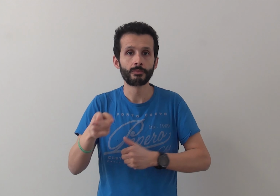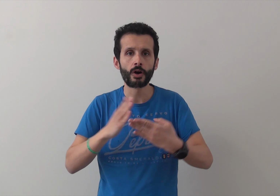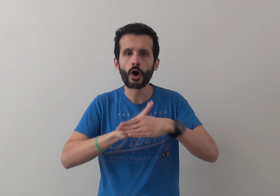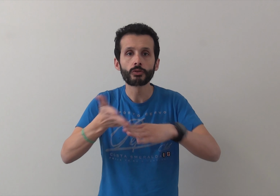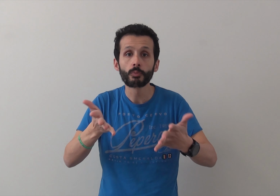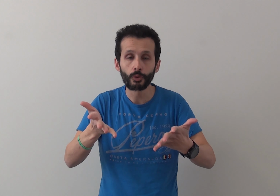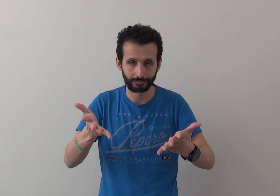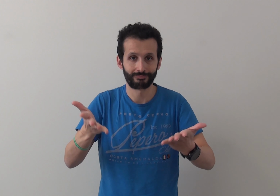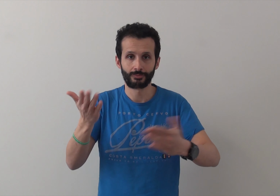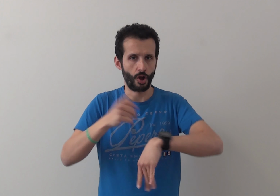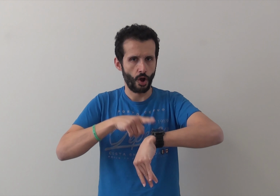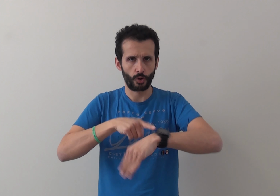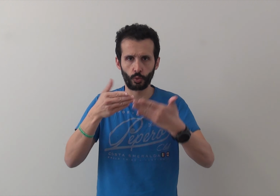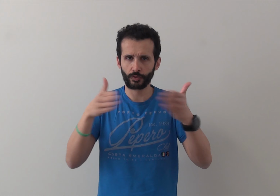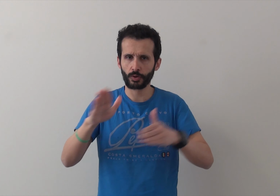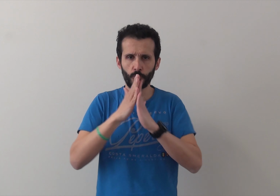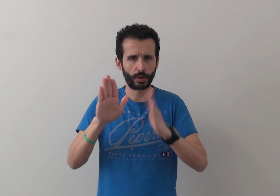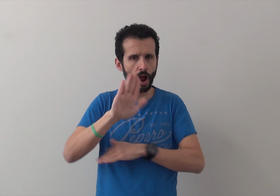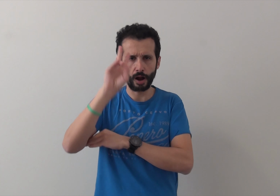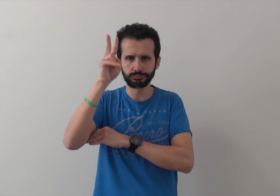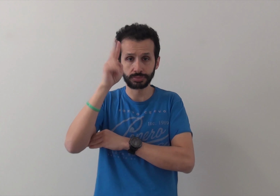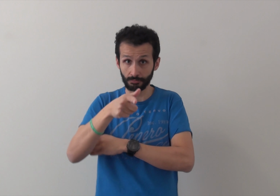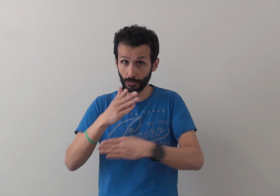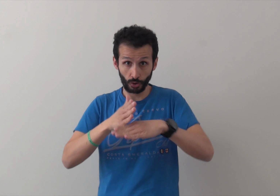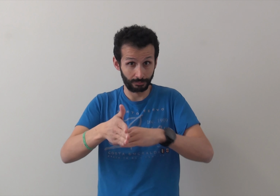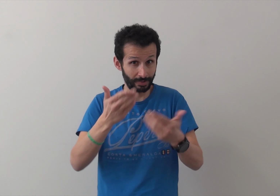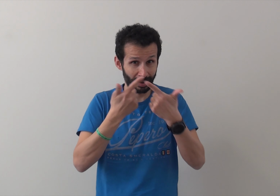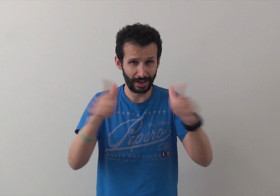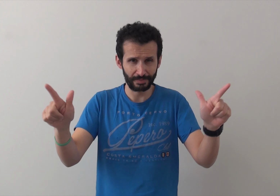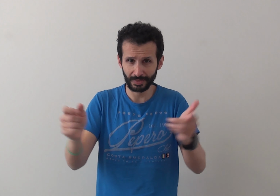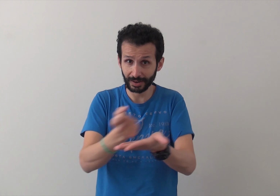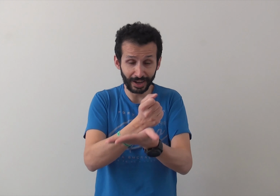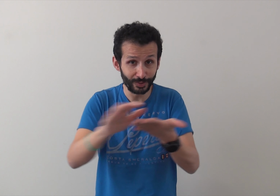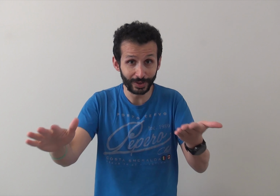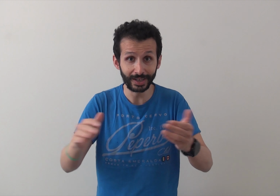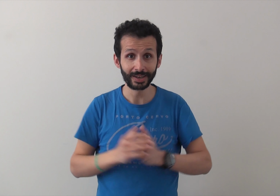L'entrée libre et gratuite, aux heures habituelles d'ouverture de la bibliothèque.